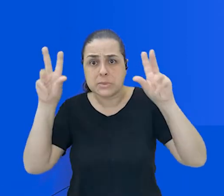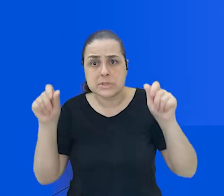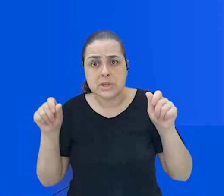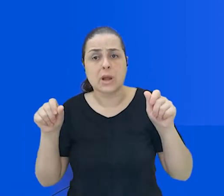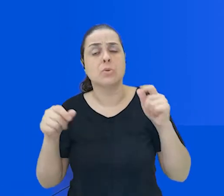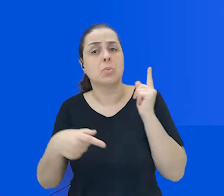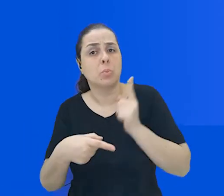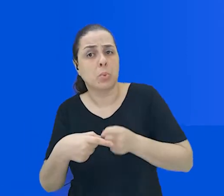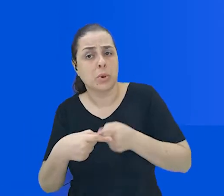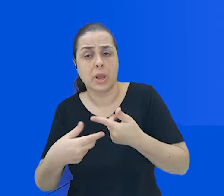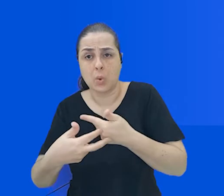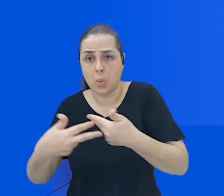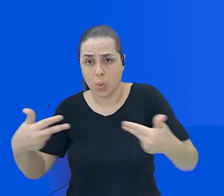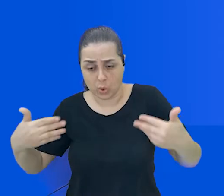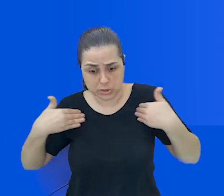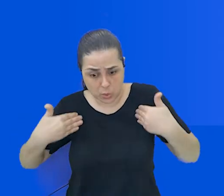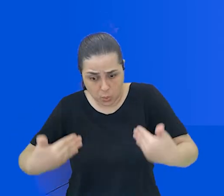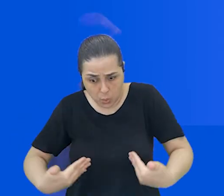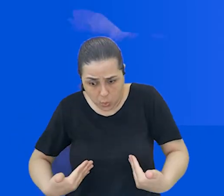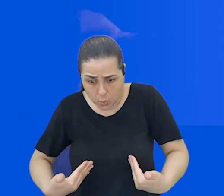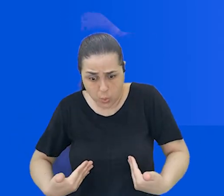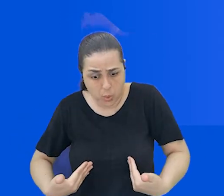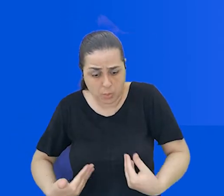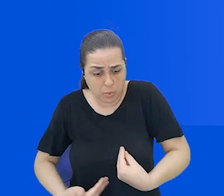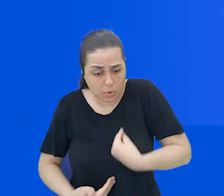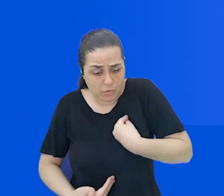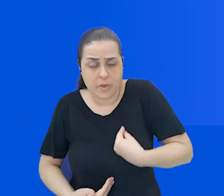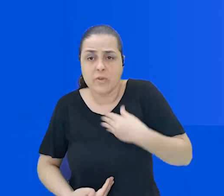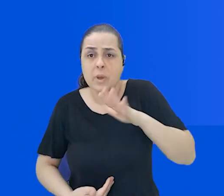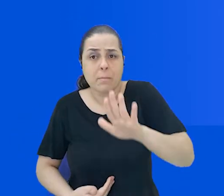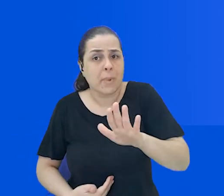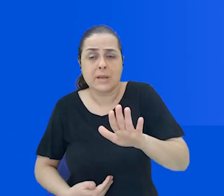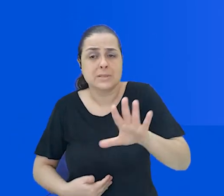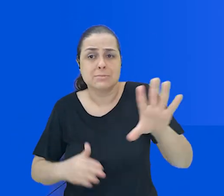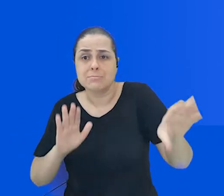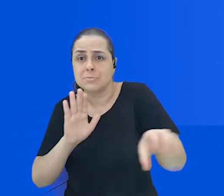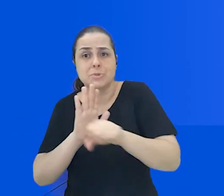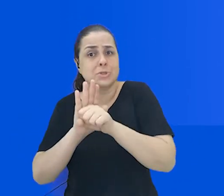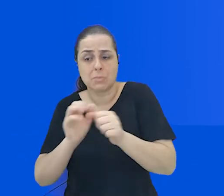Vão ter coisas que a gente vive no corpo, que a gente nunca vai simbolizar na fala, nunca.